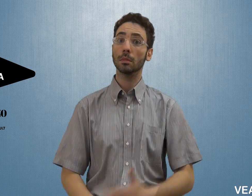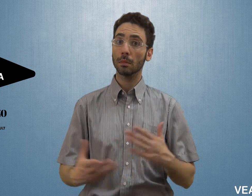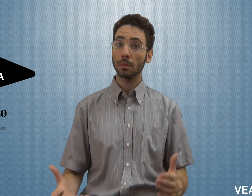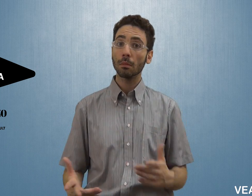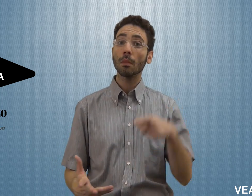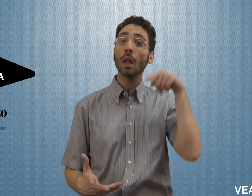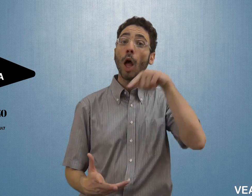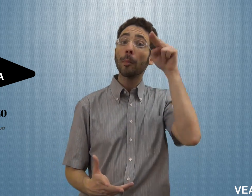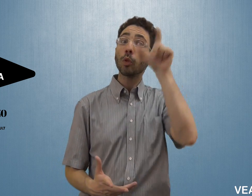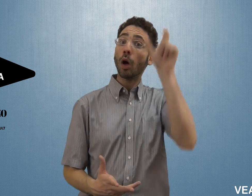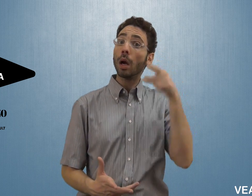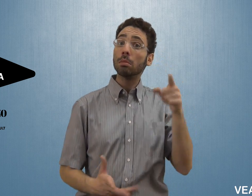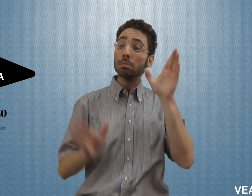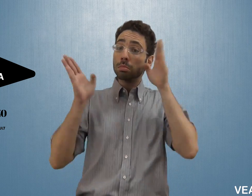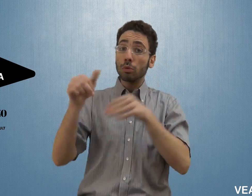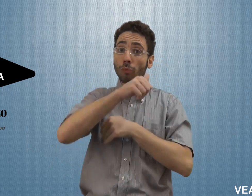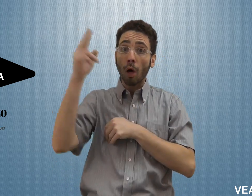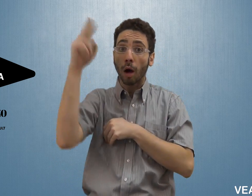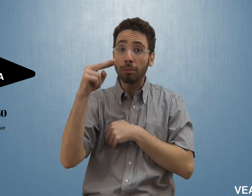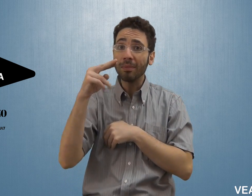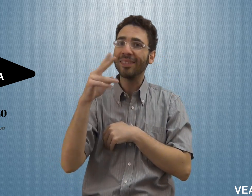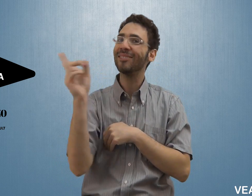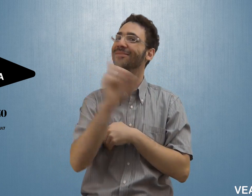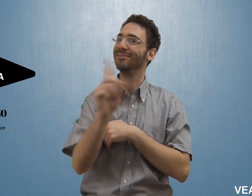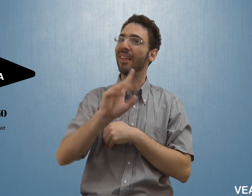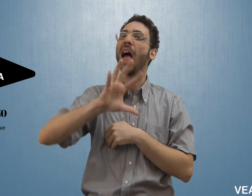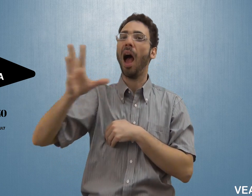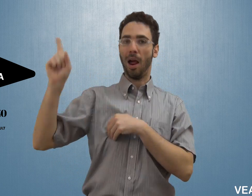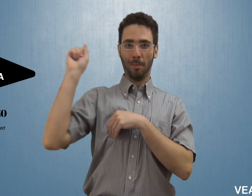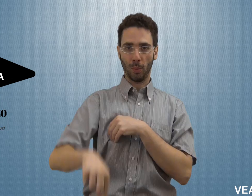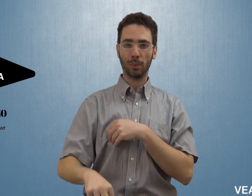Eppure questo artista non si limita a realizzare dei dipinti.